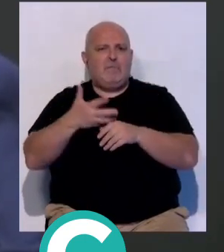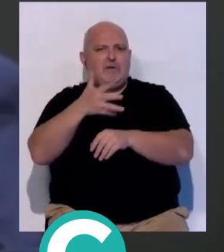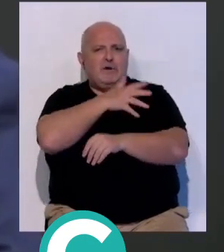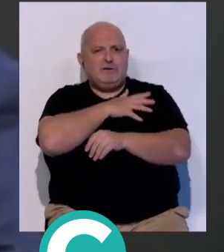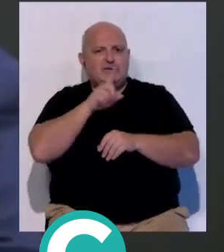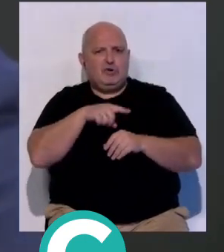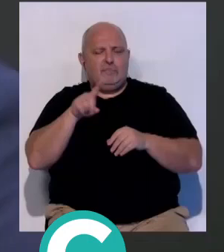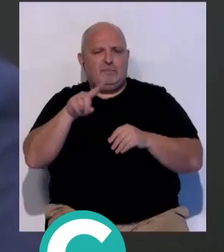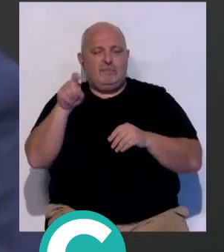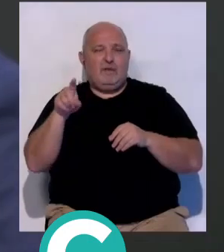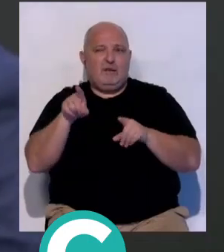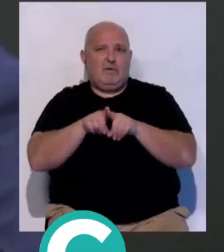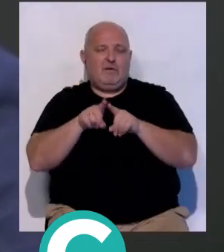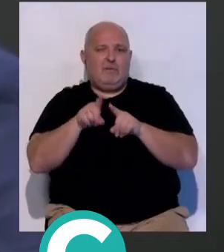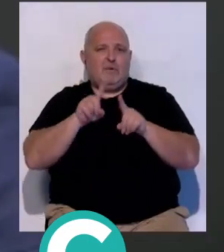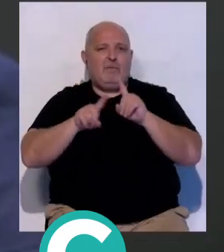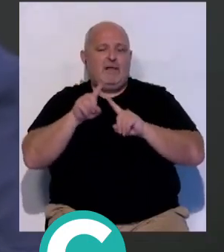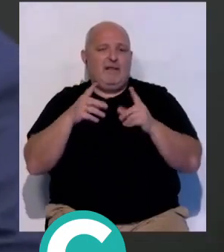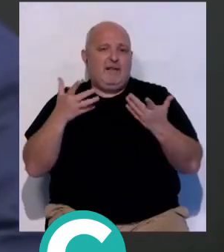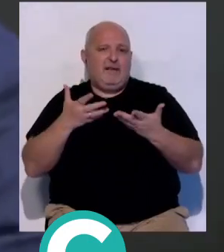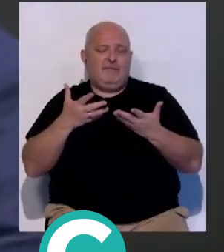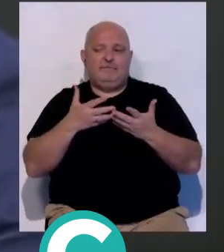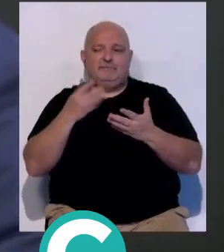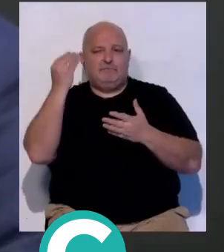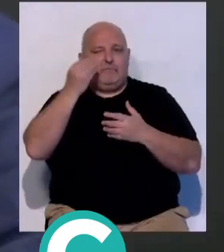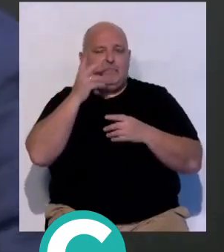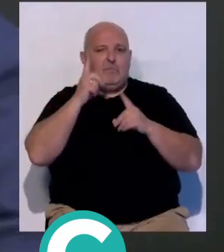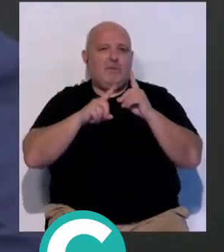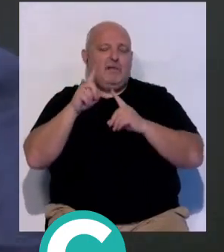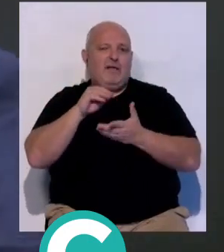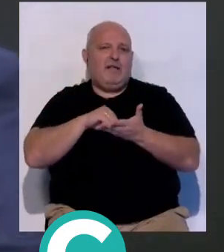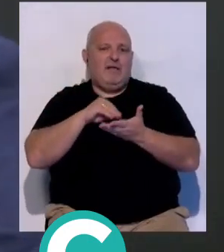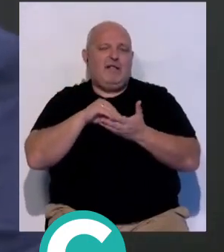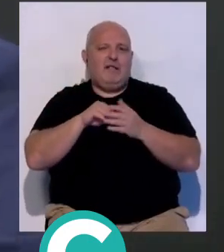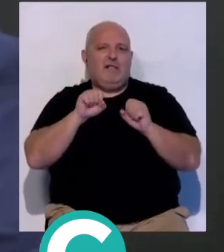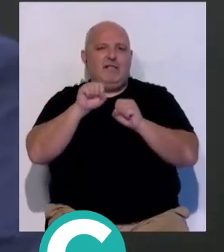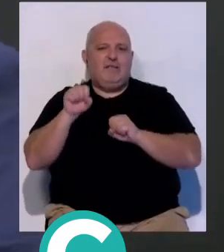aquí también tenemos un problema pienso problema porque muchas veces defienden mucho su propia